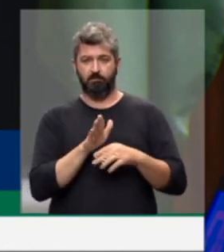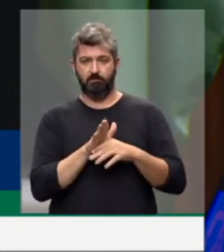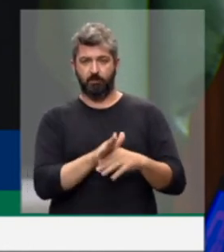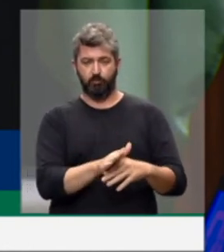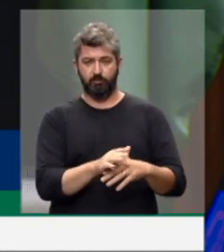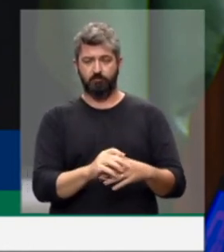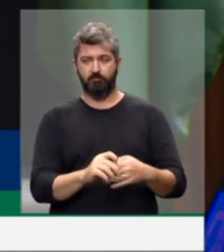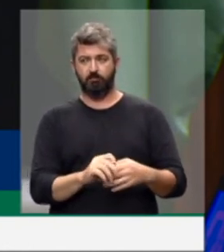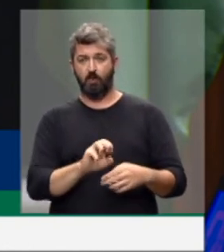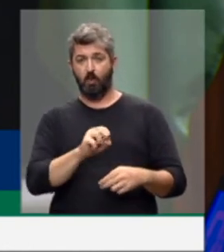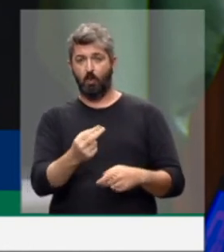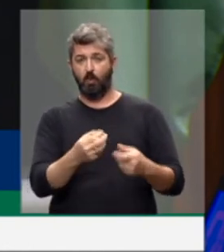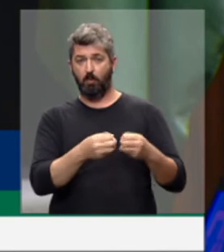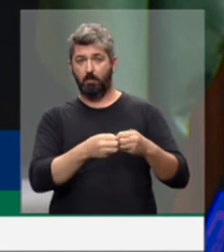A MEDIDA PROVISÓRIA QUARTO